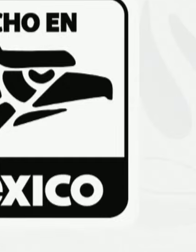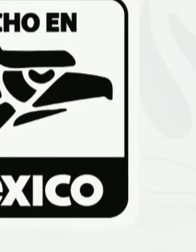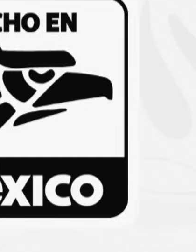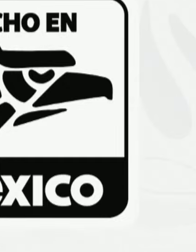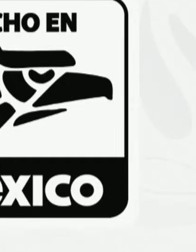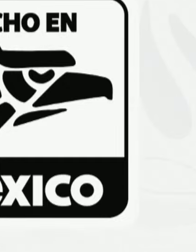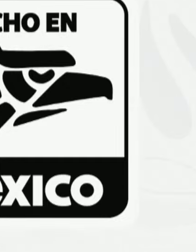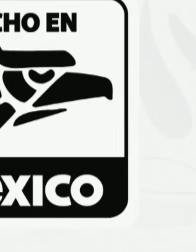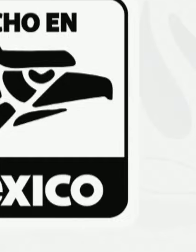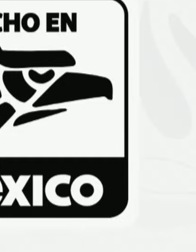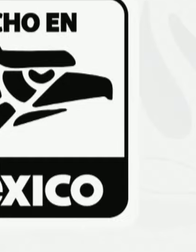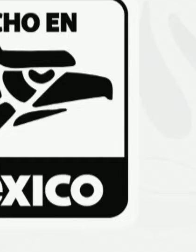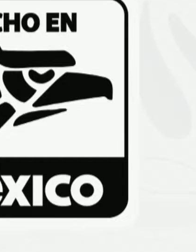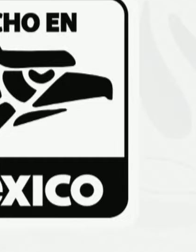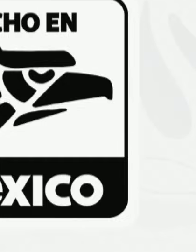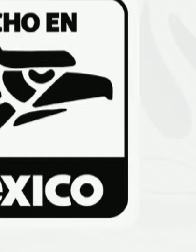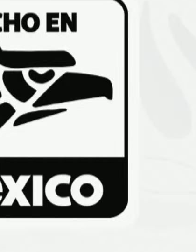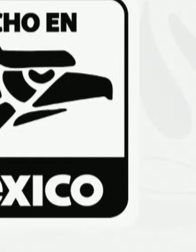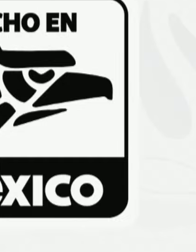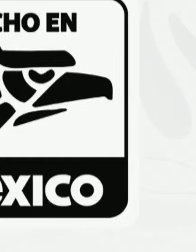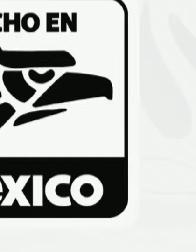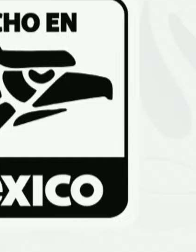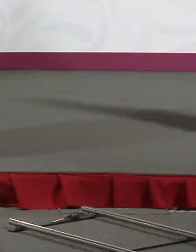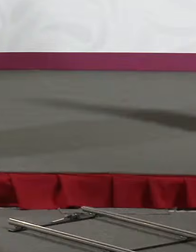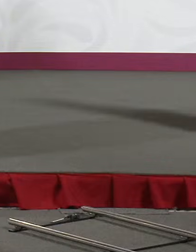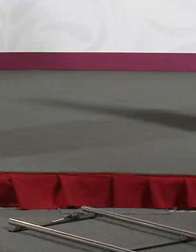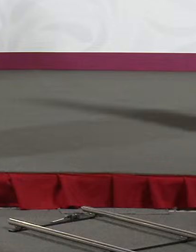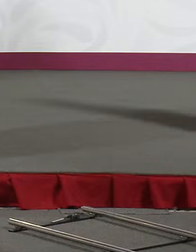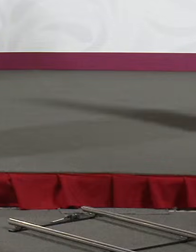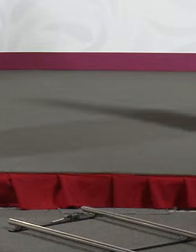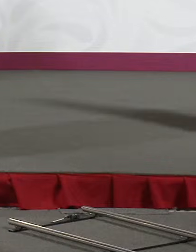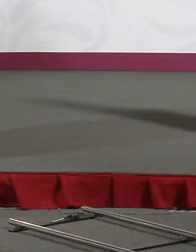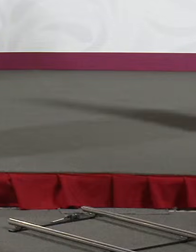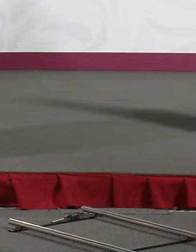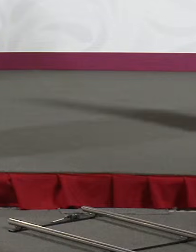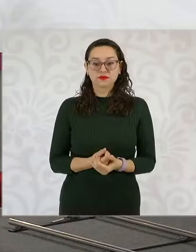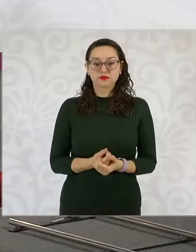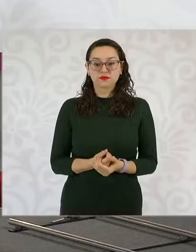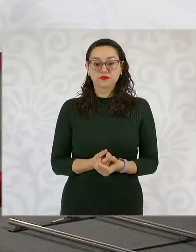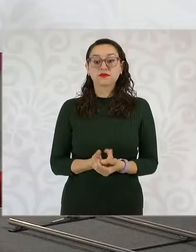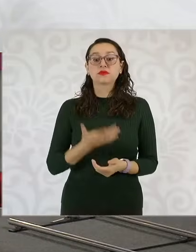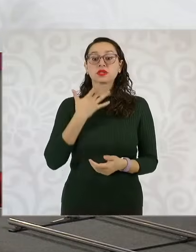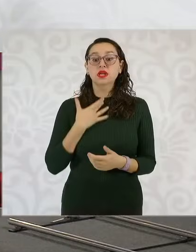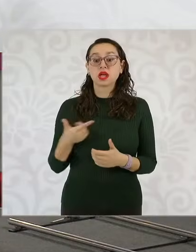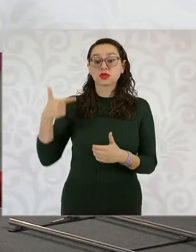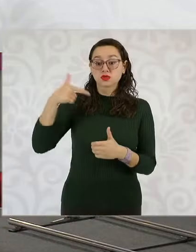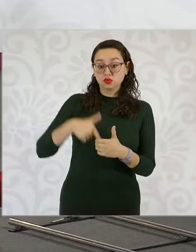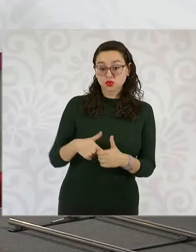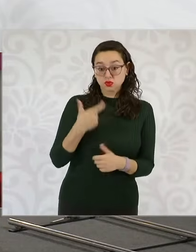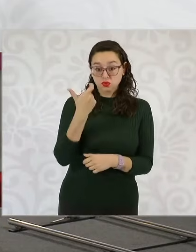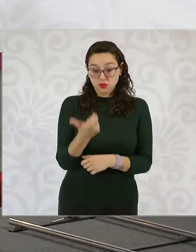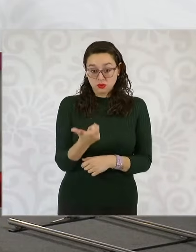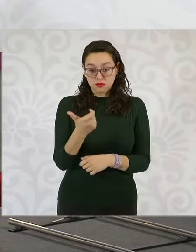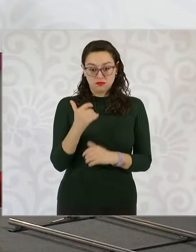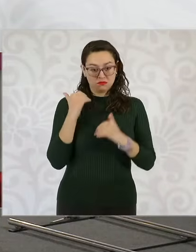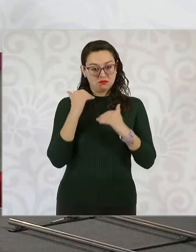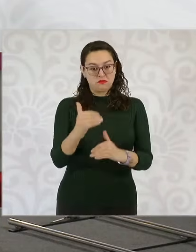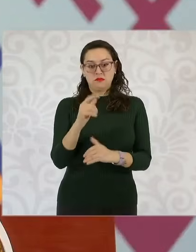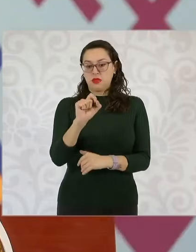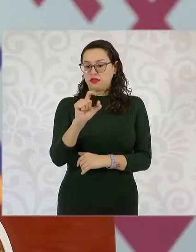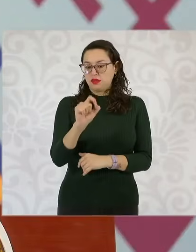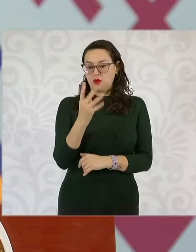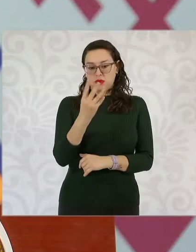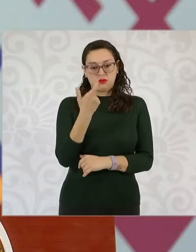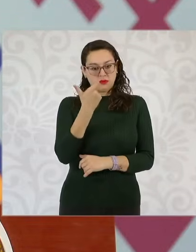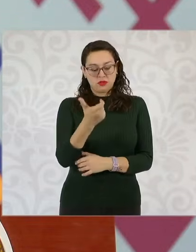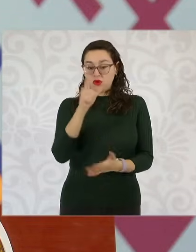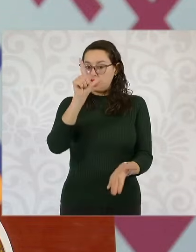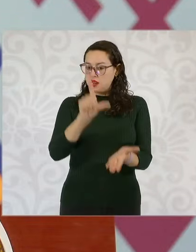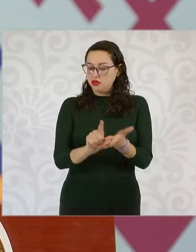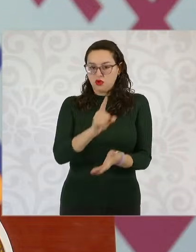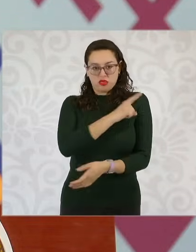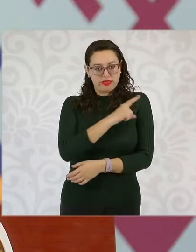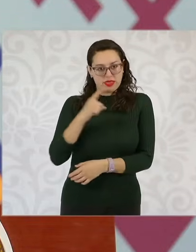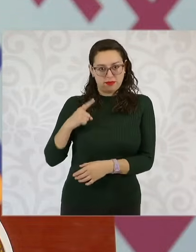mercado interno estará abastecido el precio de la gasolina no será mayor a 24 pesos por litro cómo